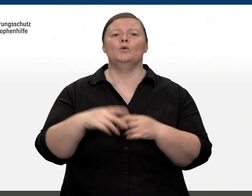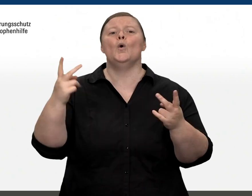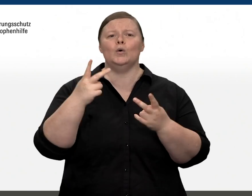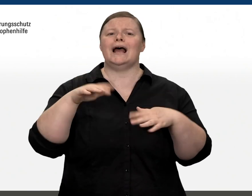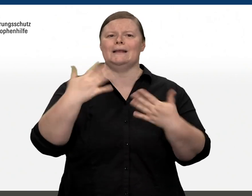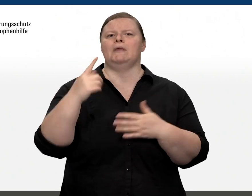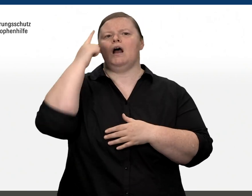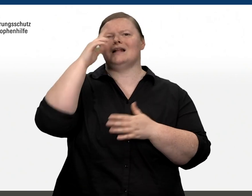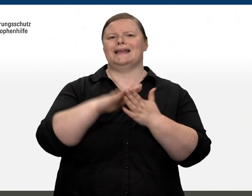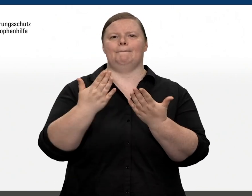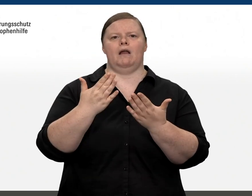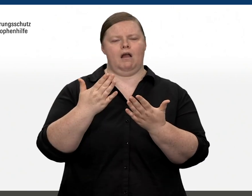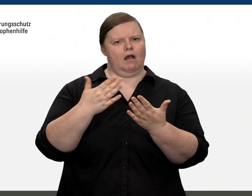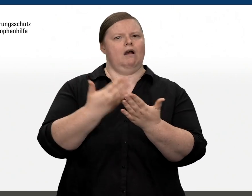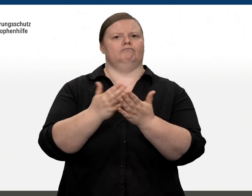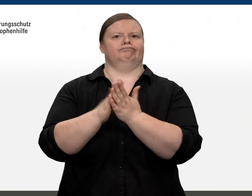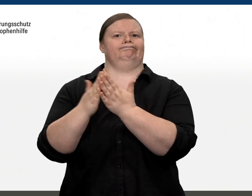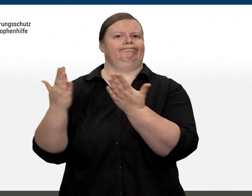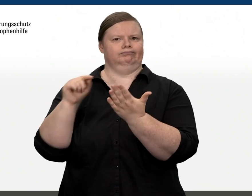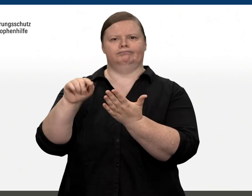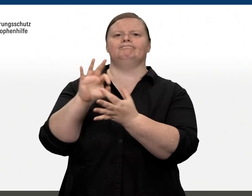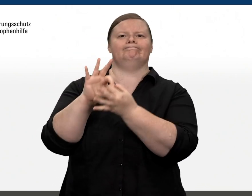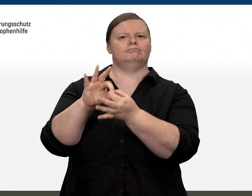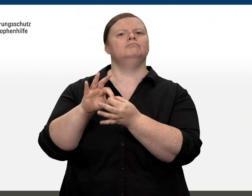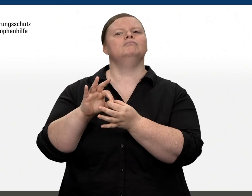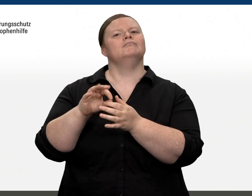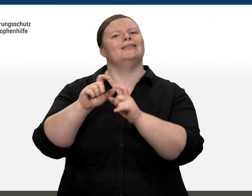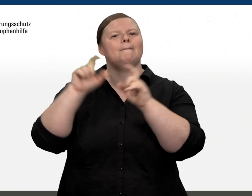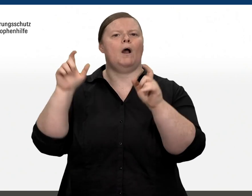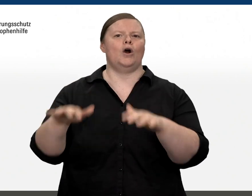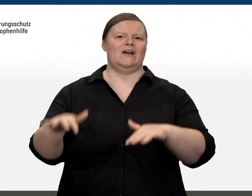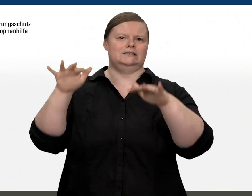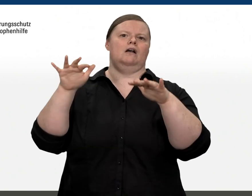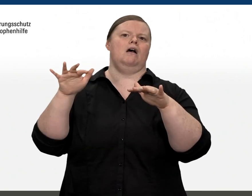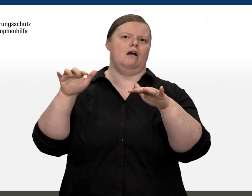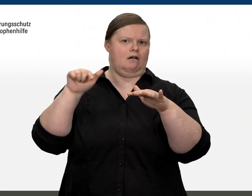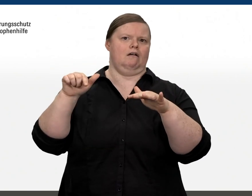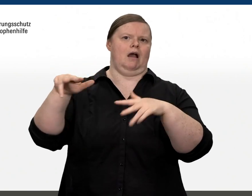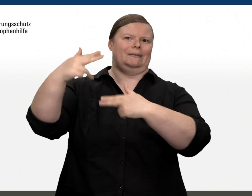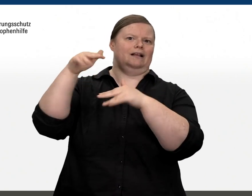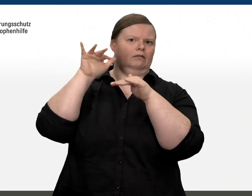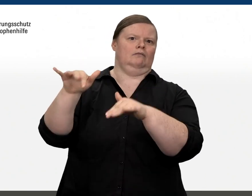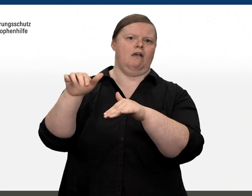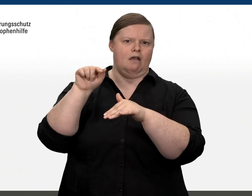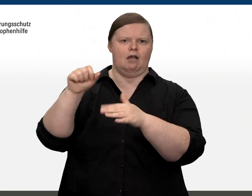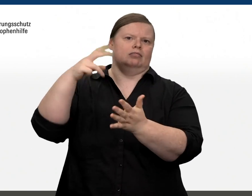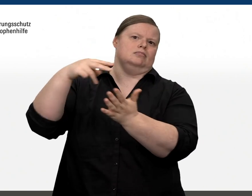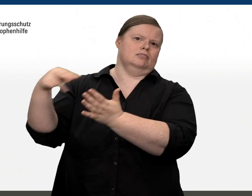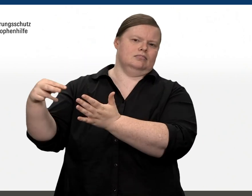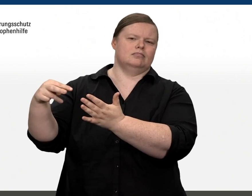oder lesen Sie das Kapitel des Ratgebers zum Thema Hochwasser.